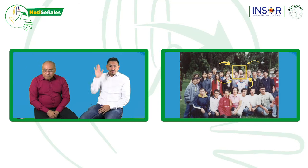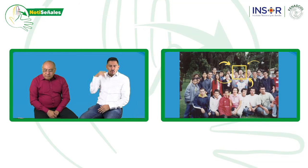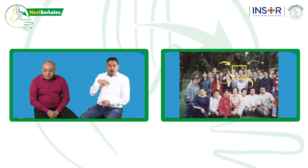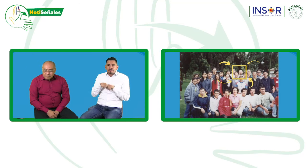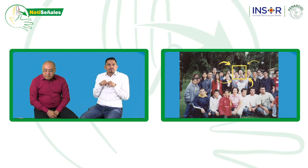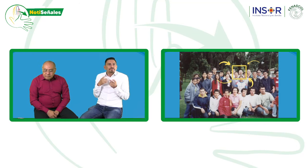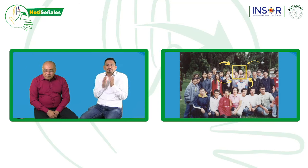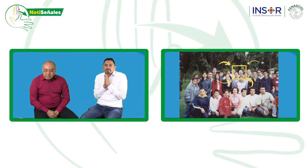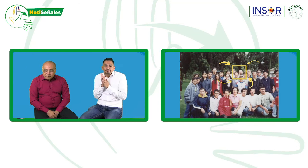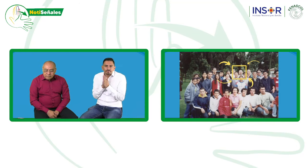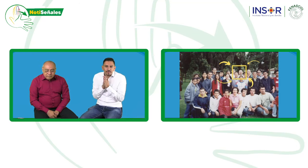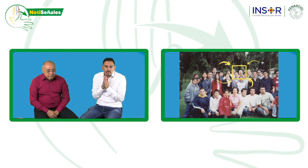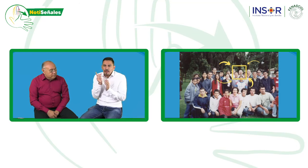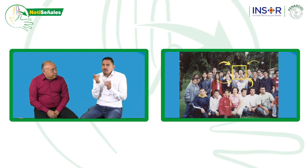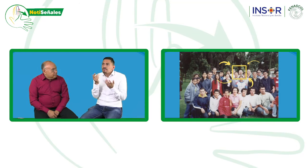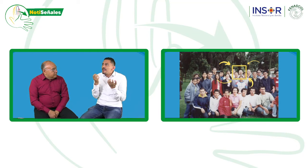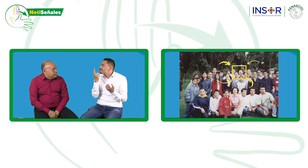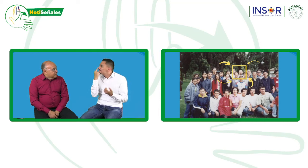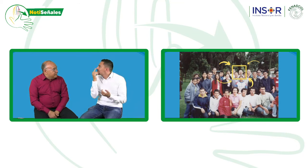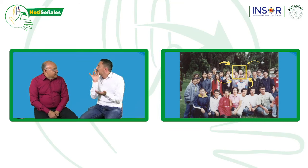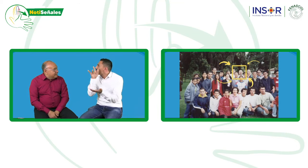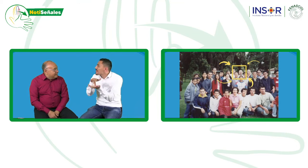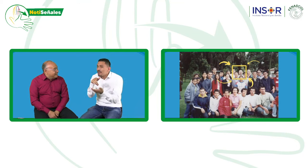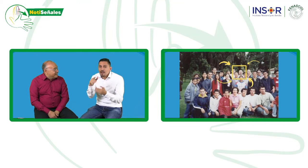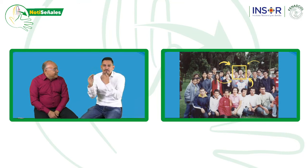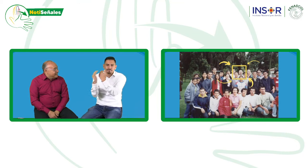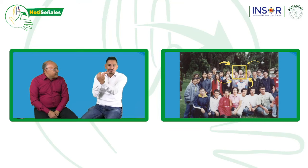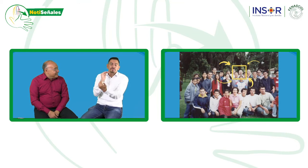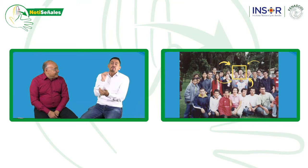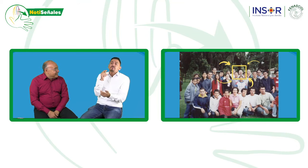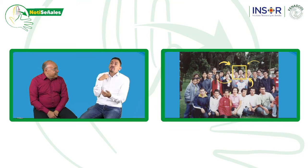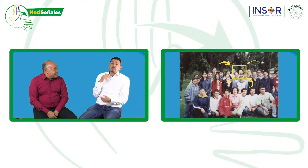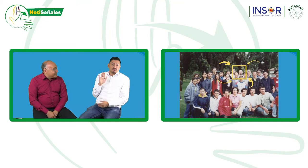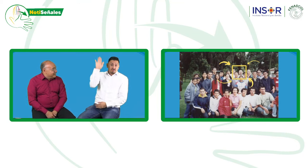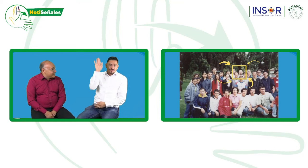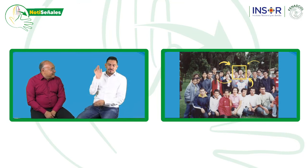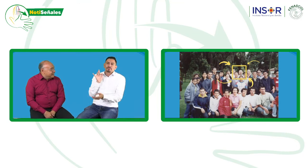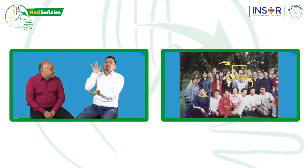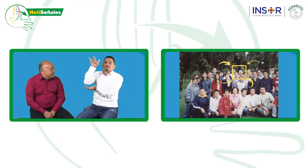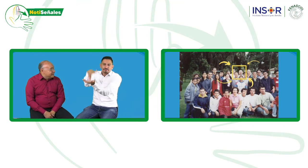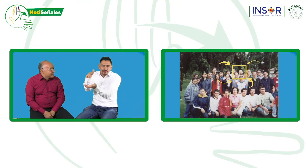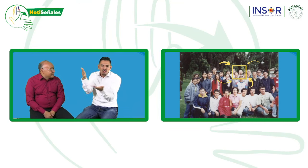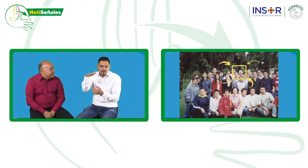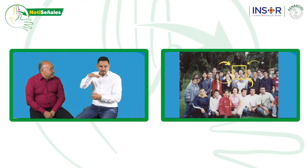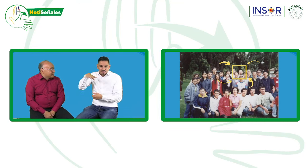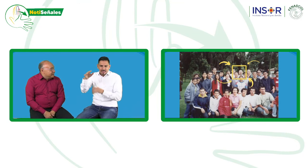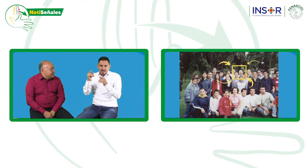hizo la convocatoria ¿No? La invitación de quienes querían participar. Yo me ofrecí a